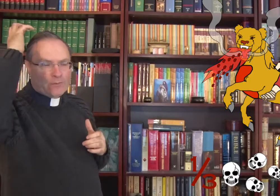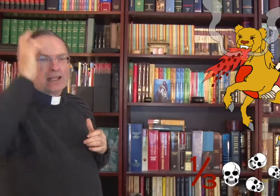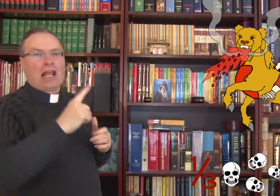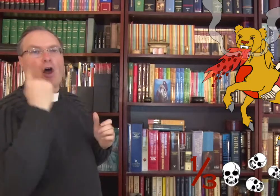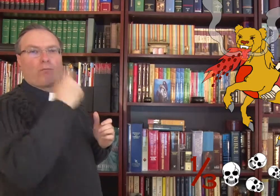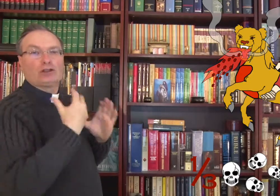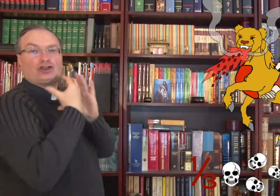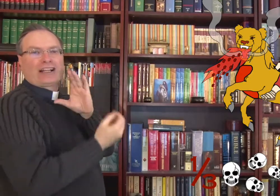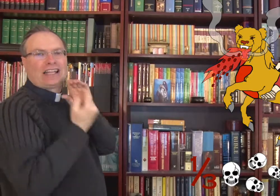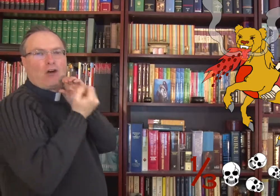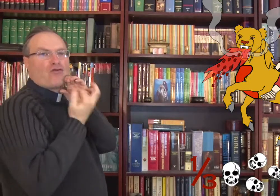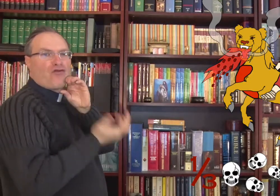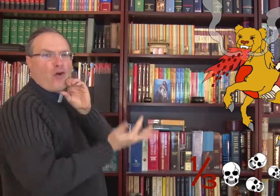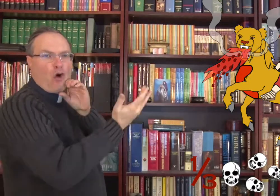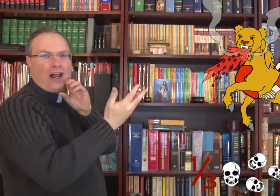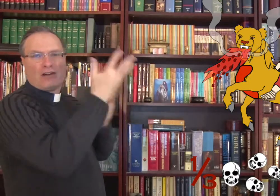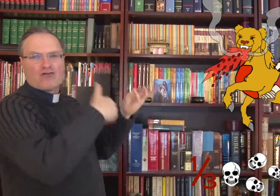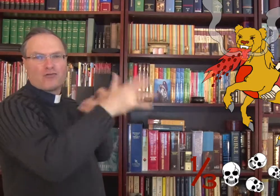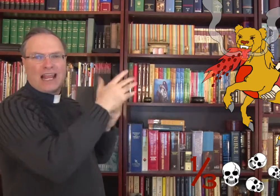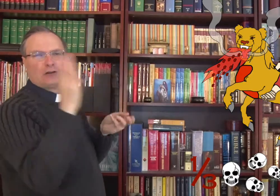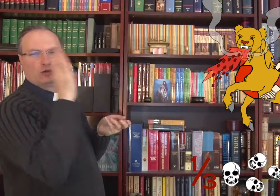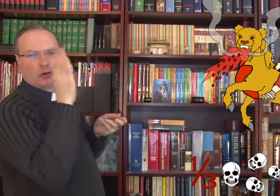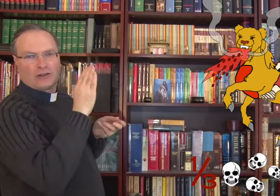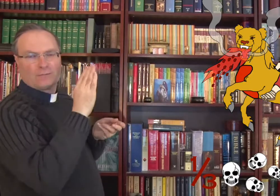et de leur bouche sortaient du feu, de la fumée et du soufre.